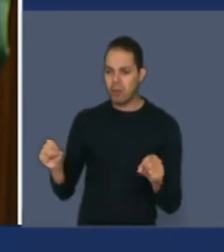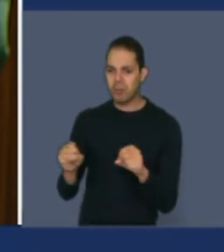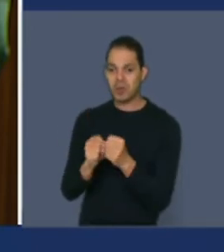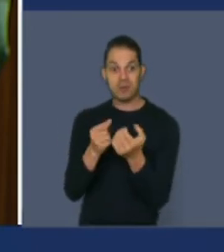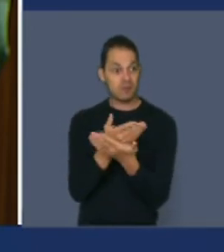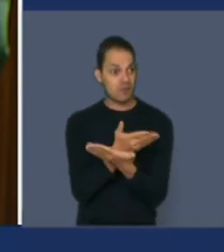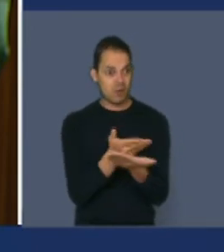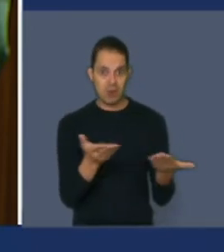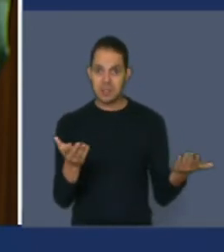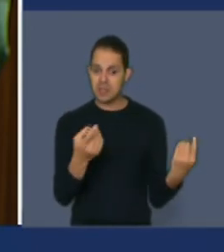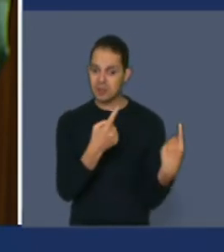ESTÃO FAZENDO COM O BRASIL? A GENTE ESTÁ AQUI NO COMBATE NO